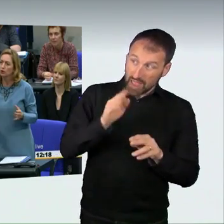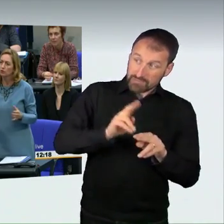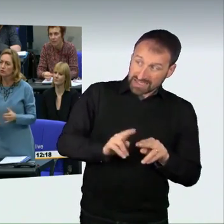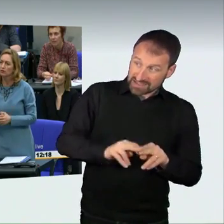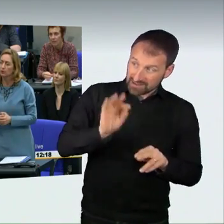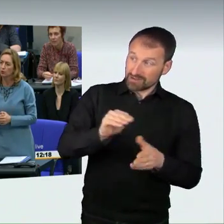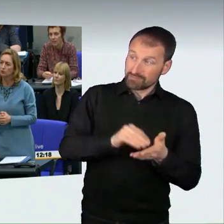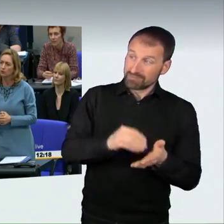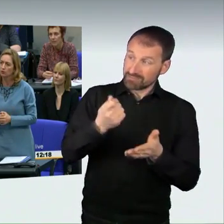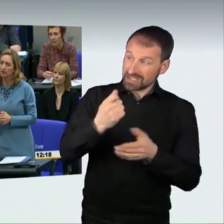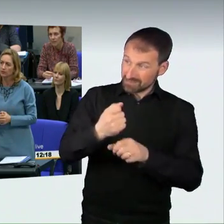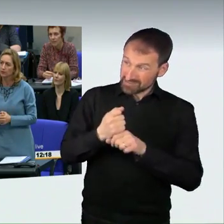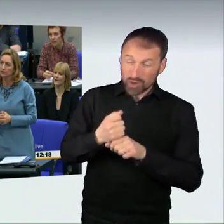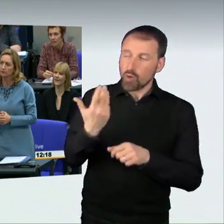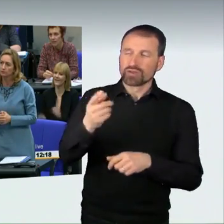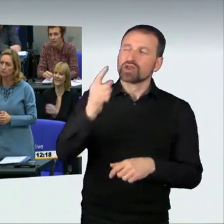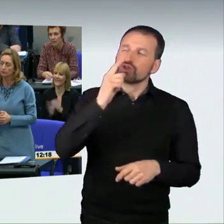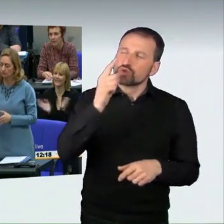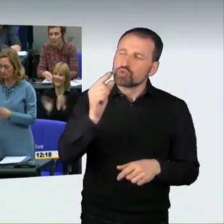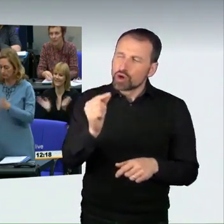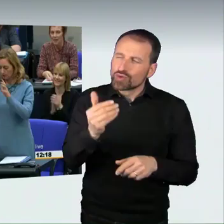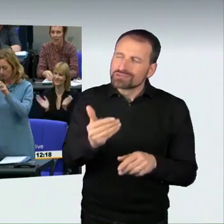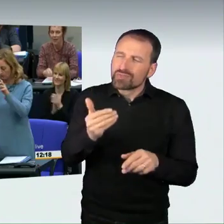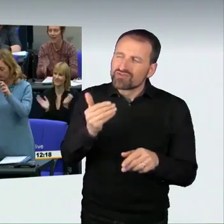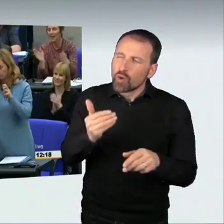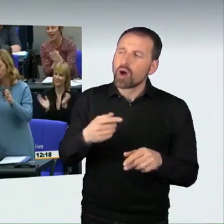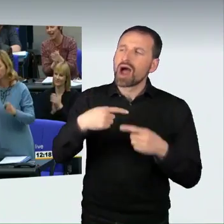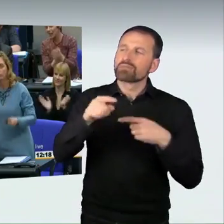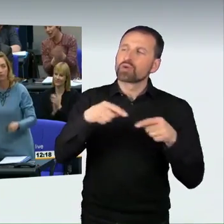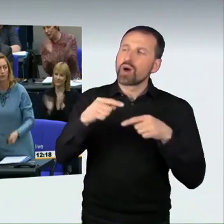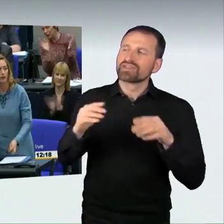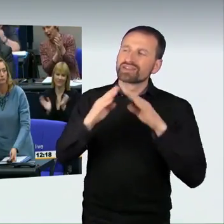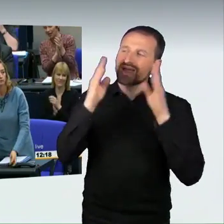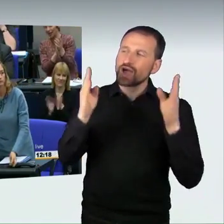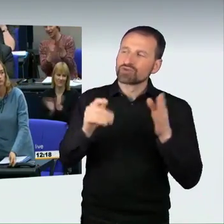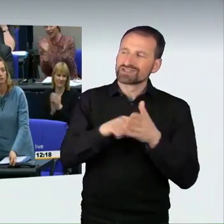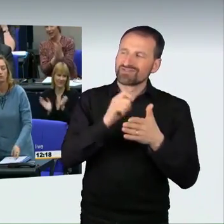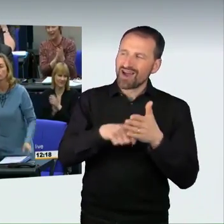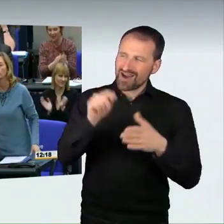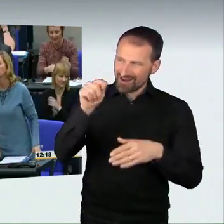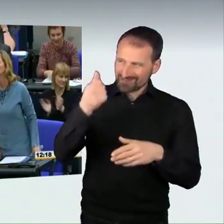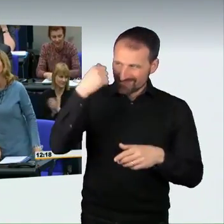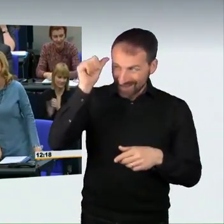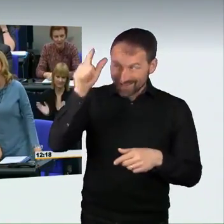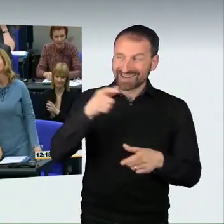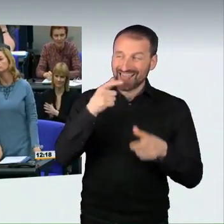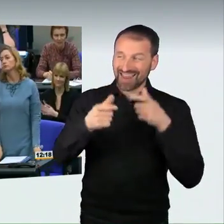nur kurz vor den Abgeordnetenhauswahlen in Berlin? (Applaus)